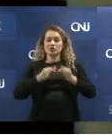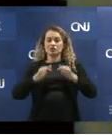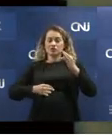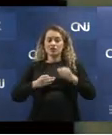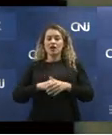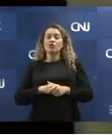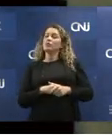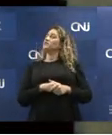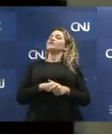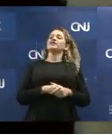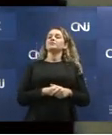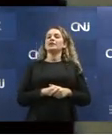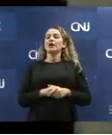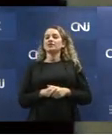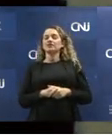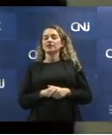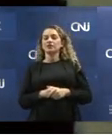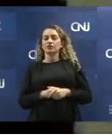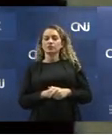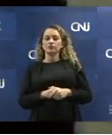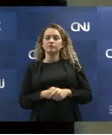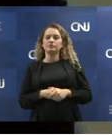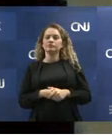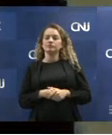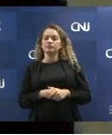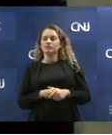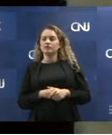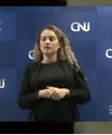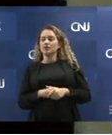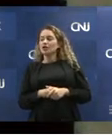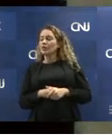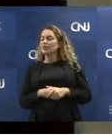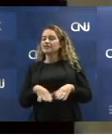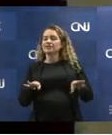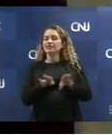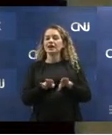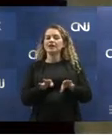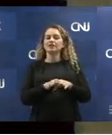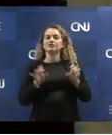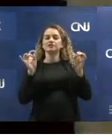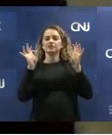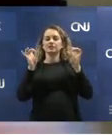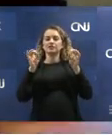Esse voto e esse brilhante voto que ele foi seguido na ocasião